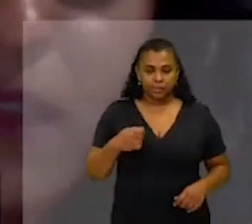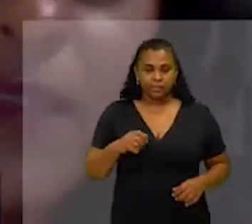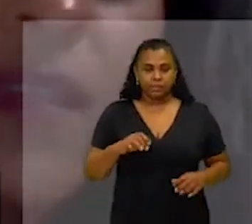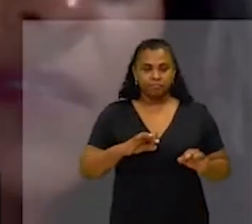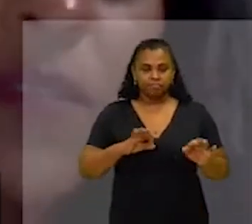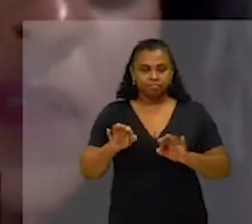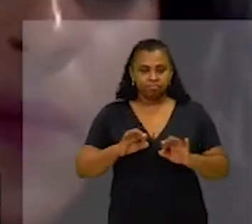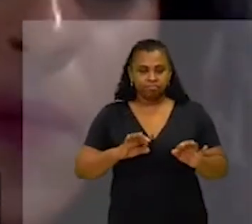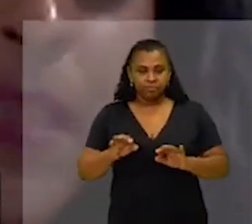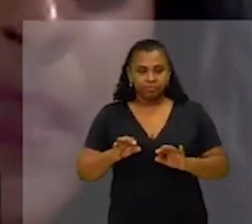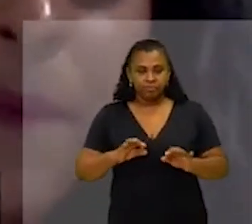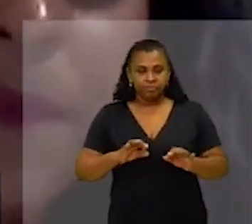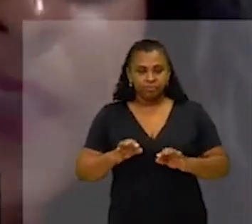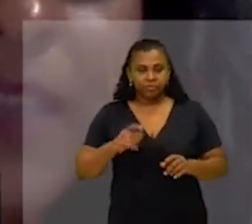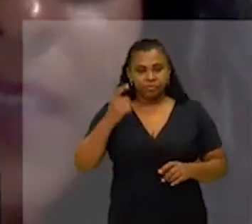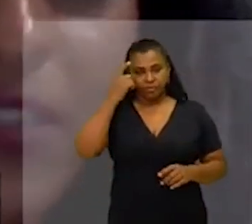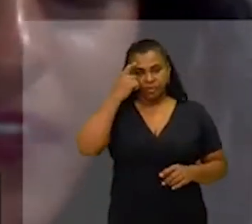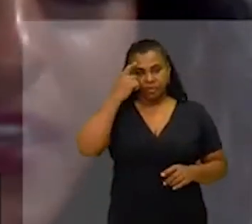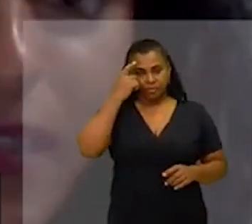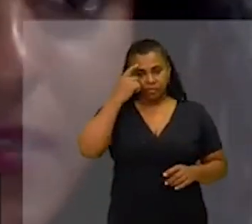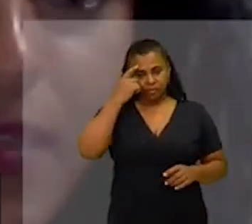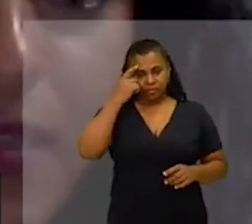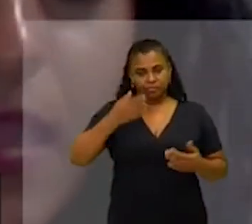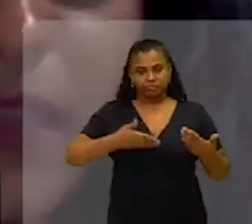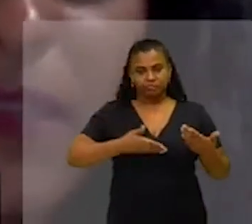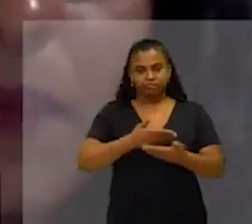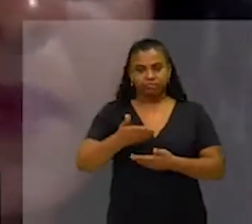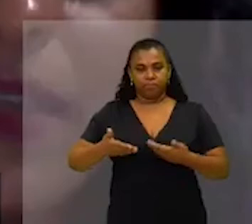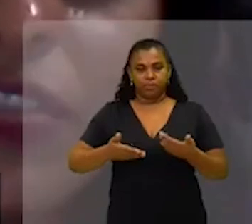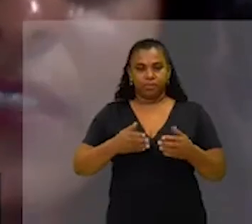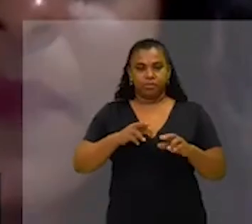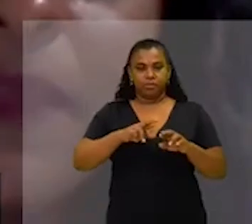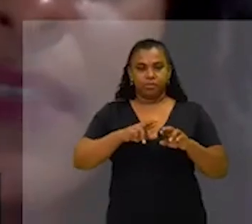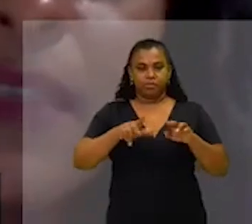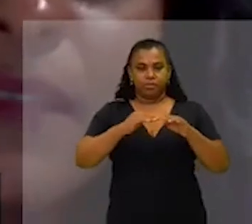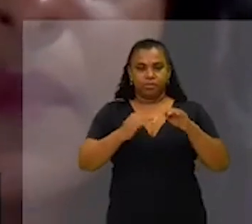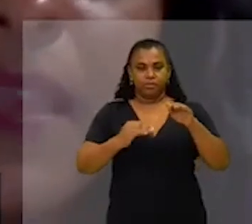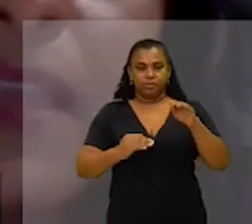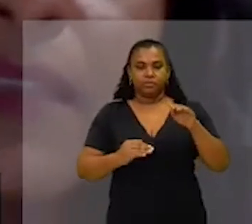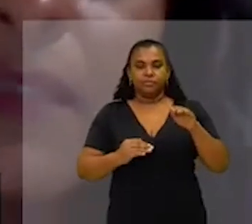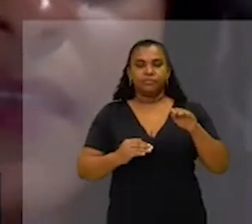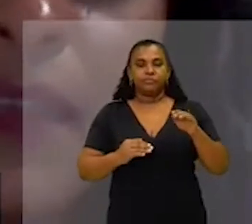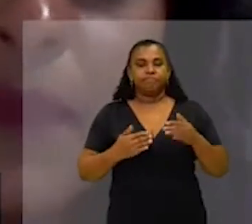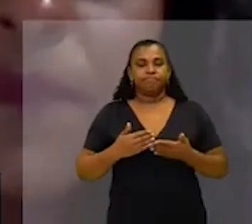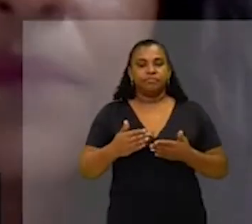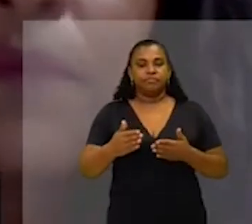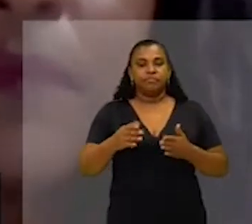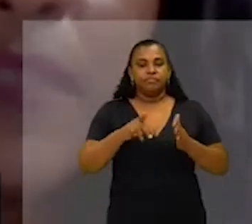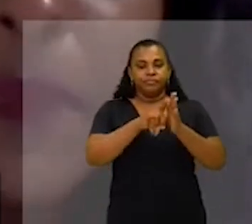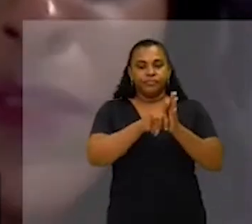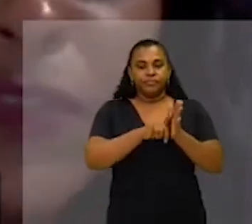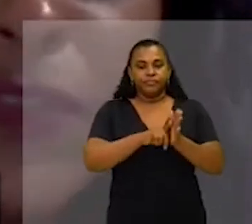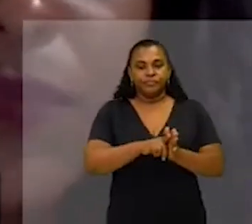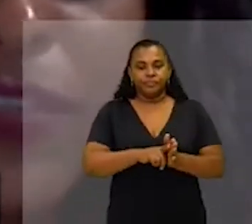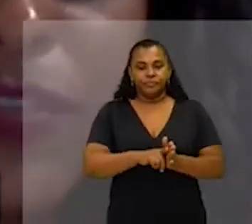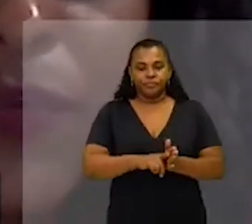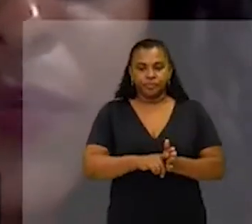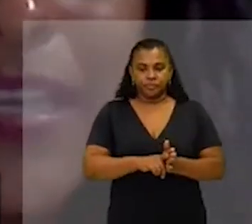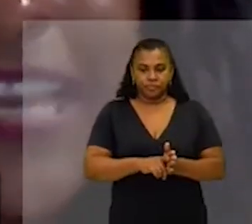percepção interseccional das Diferenças nem de uma parte da pesquisa também realizada pelo nosso eixo